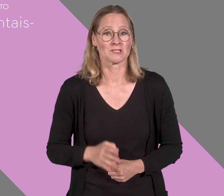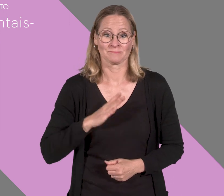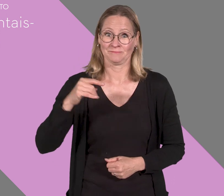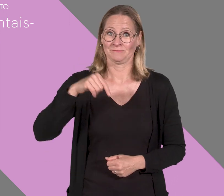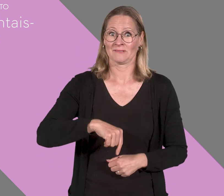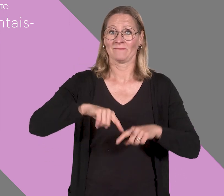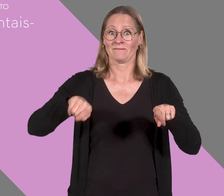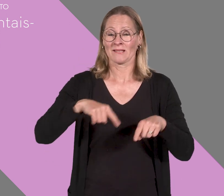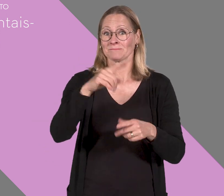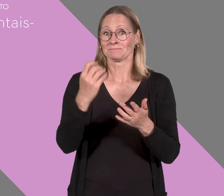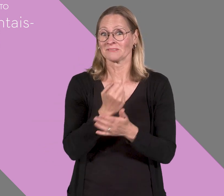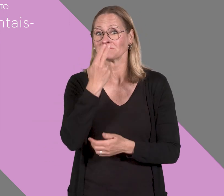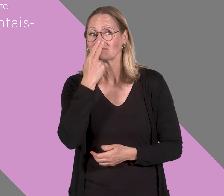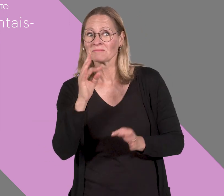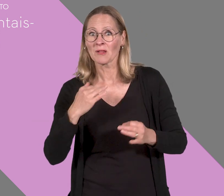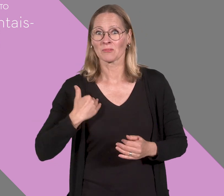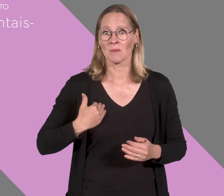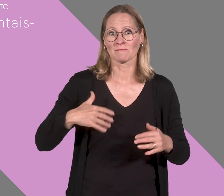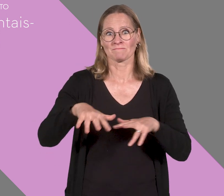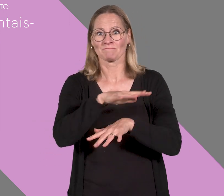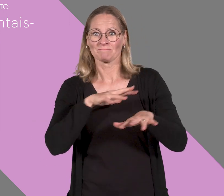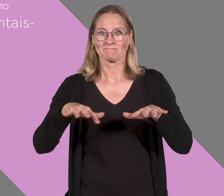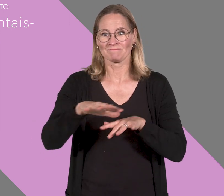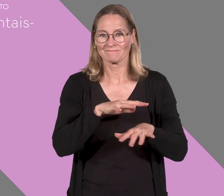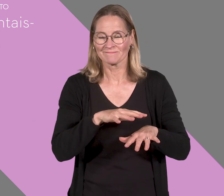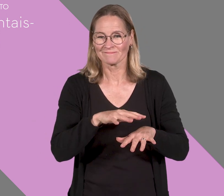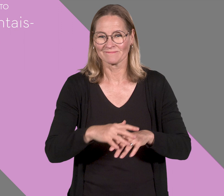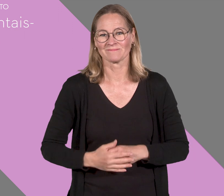Oheisesta videosta pääsette näkemään tunnelmapaloja tempauksesta.